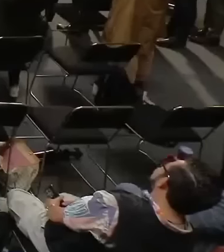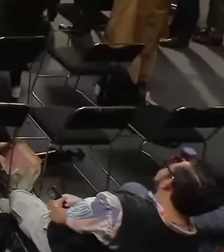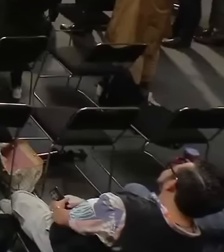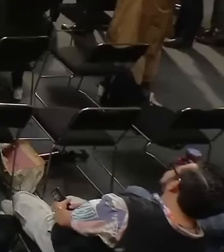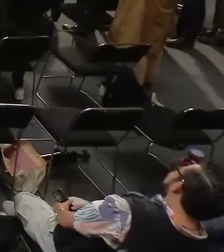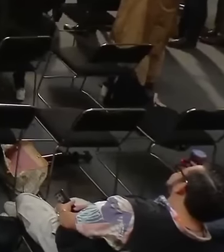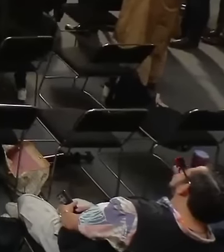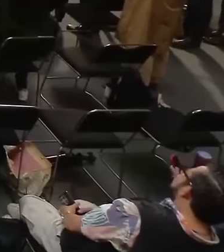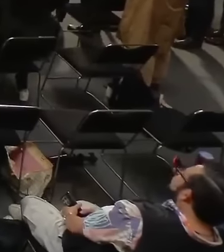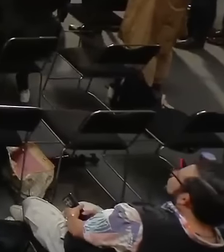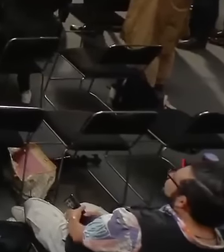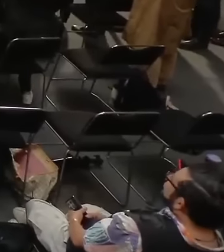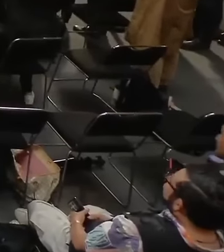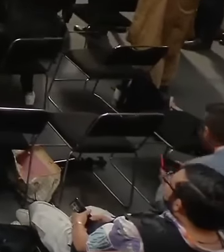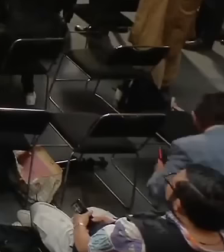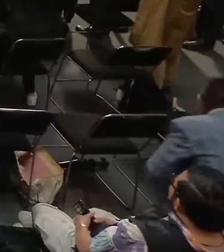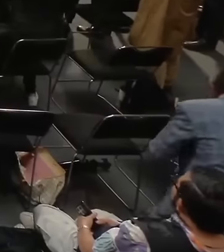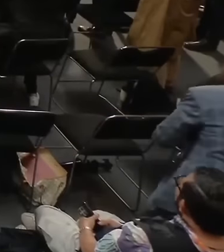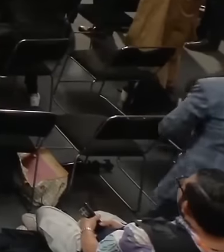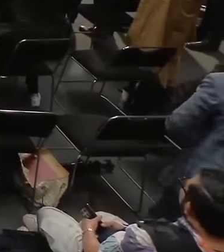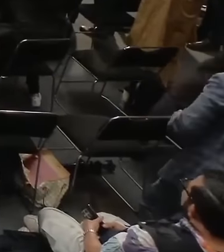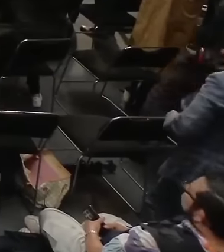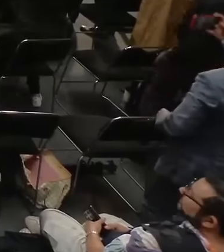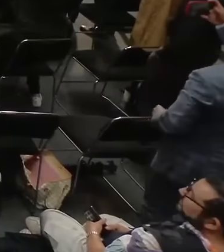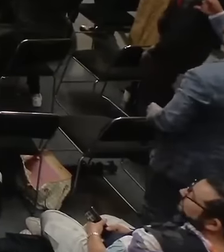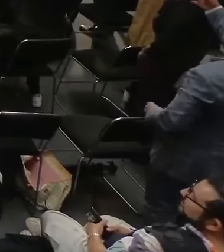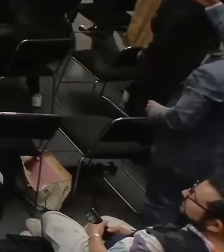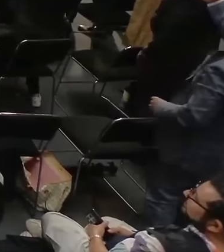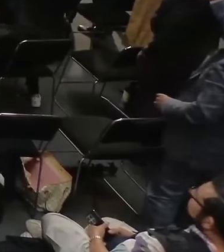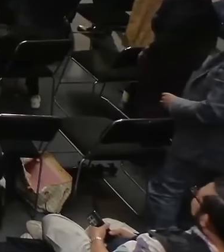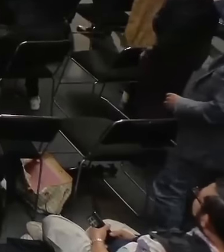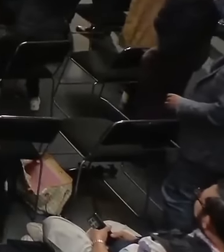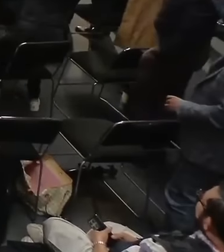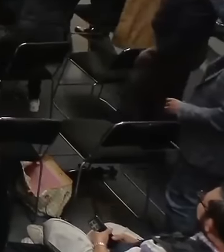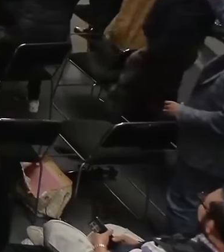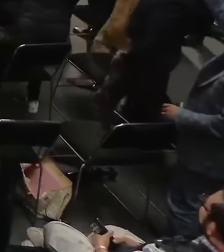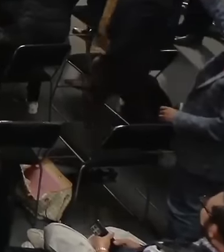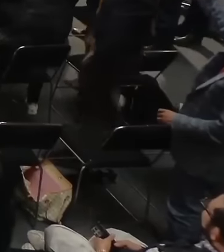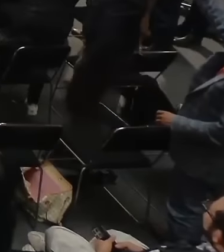Palacio Nacional, [música] el ambiente formal se transformó en un momento de alegría y fraternidad.